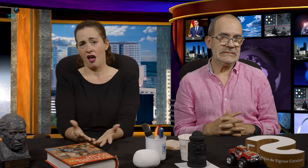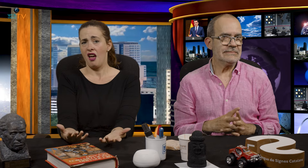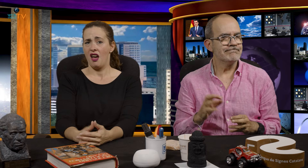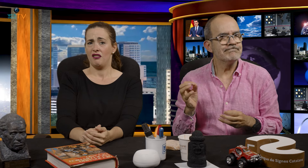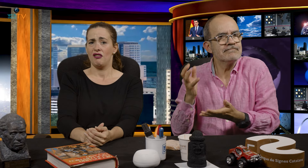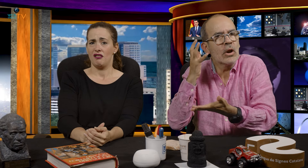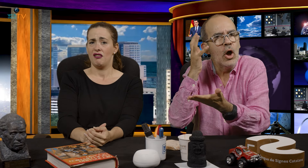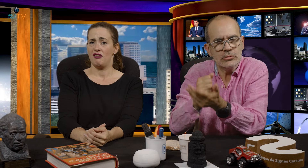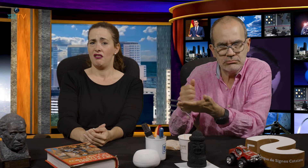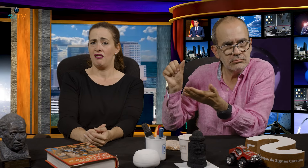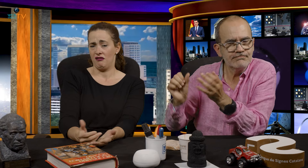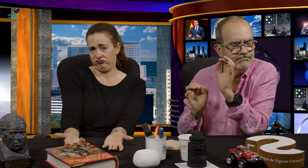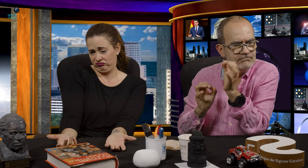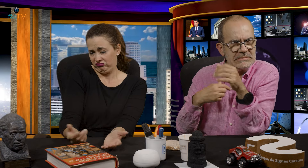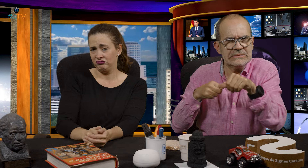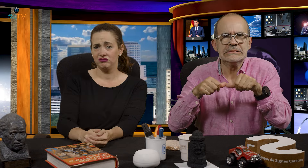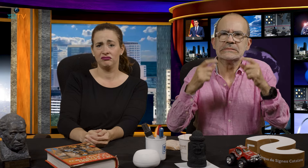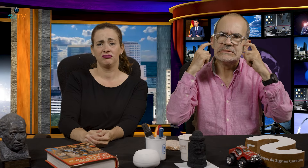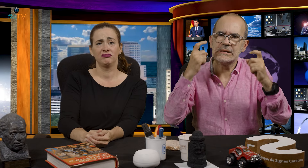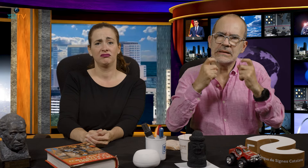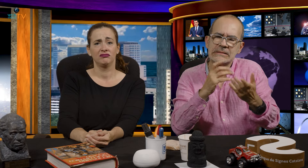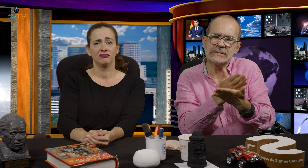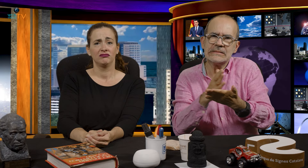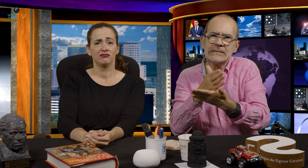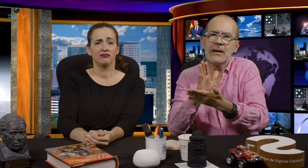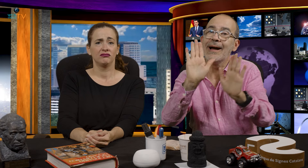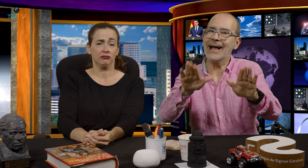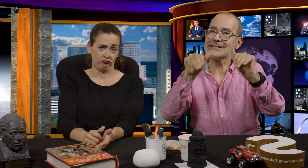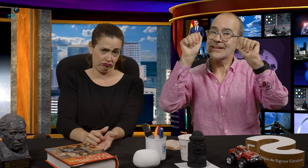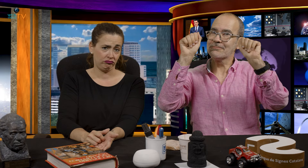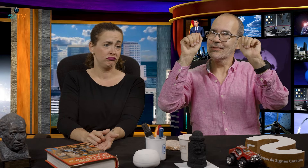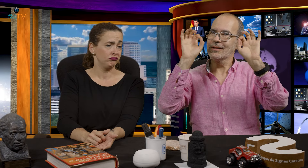Sí, tienes razón, de ahora en adelante, intentaré distinguirlas, pero con la excepción